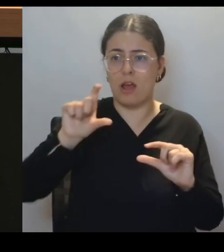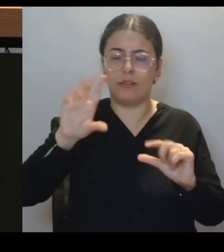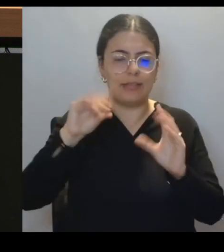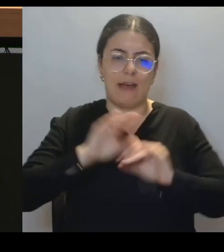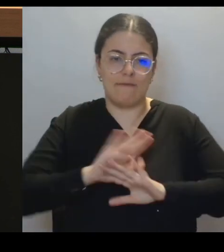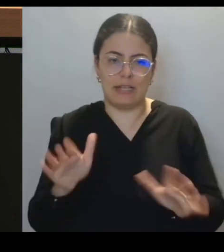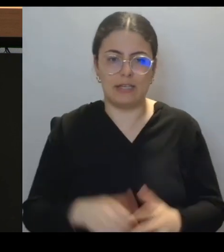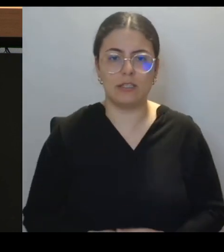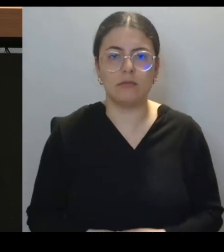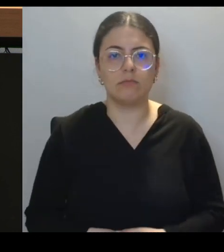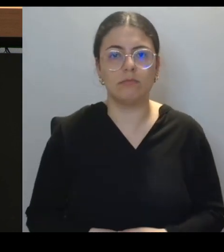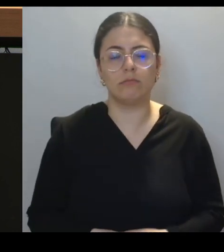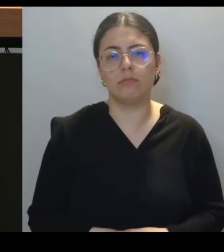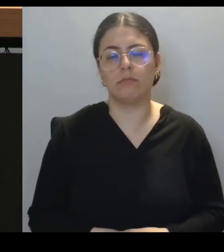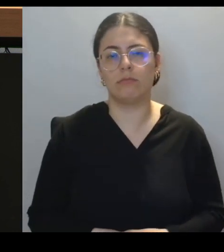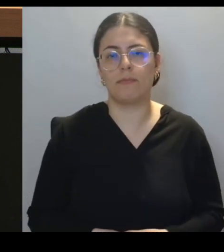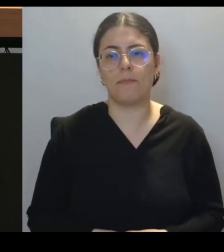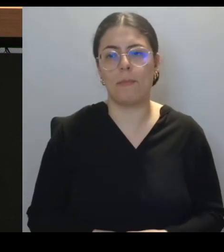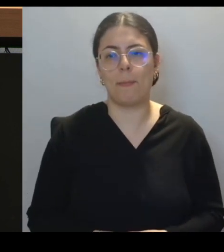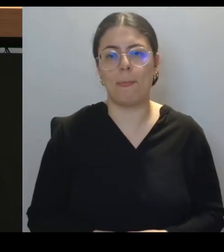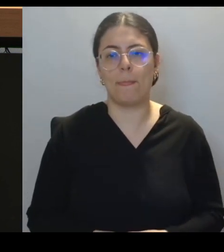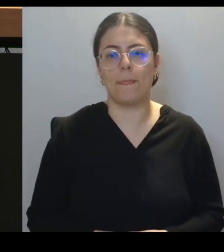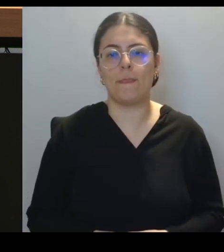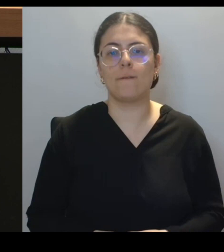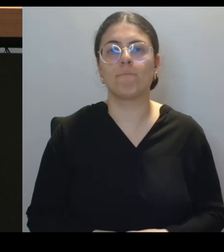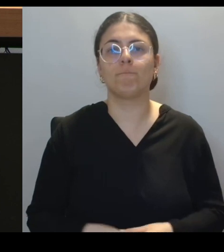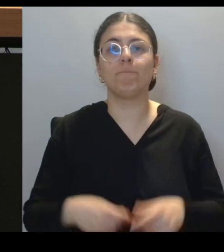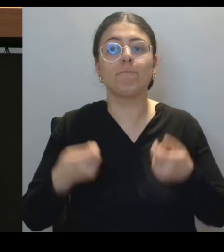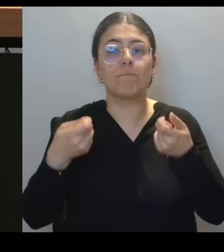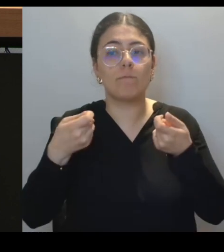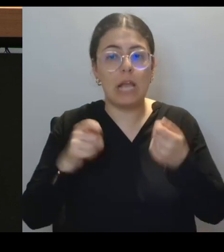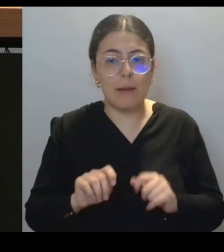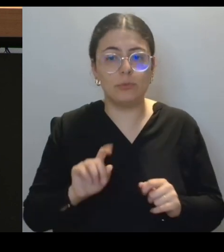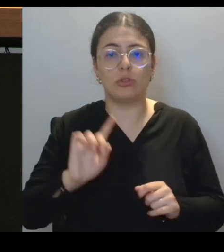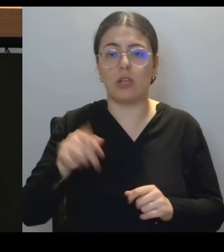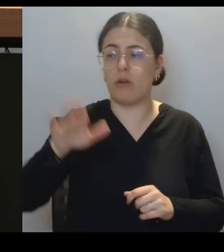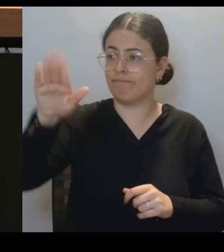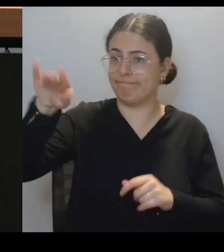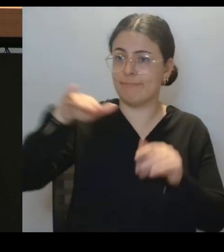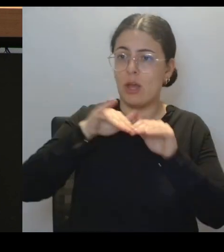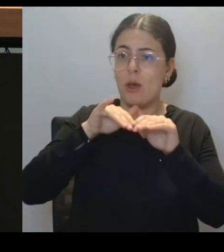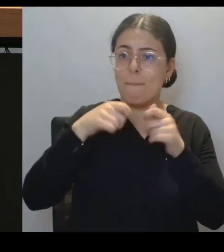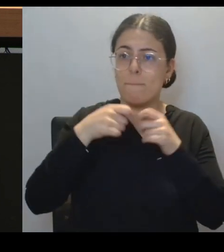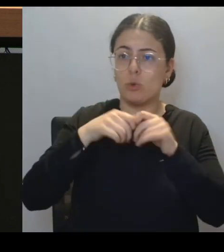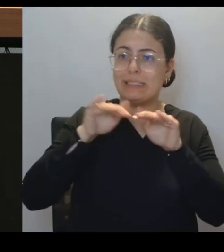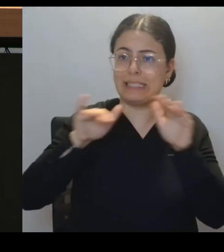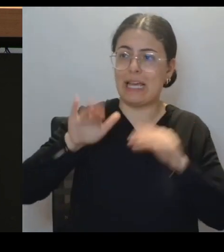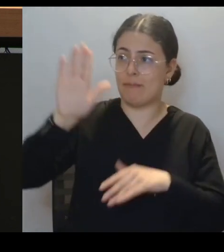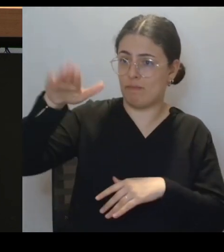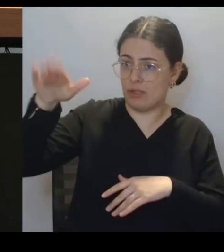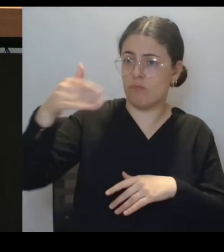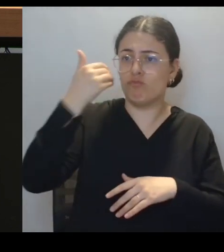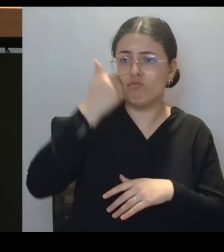an die Bundesebene appellieren Gibt uns das Vorkaufsrecht zurück. Die FDP sitzt zwar nicht mehr hier, vermutlich würde es